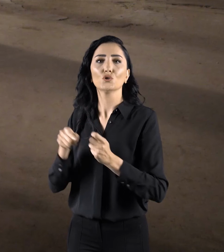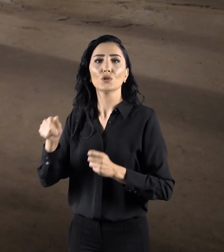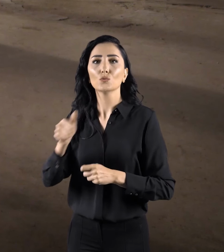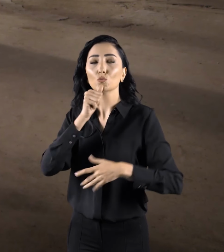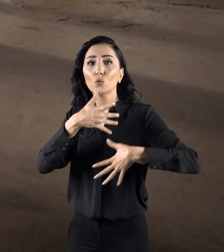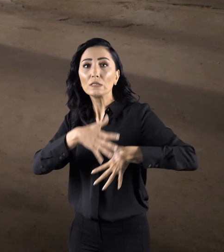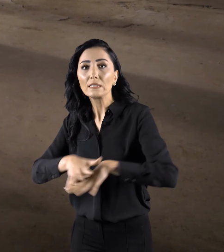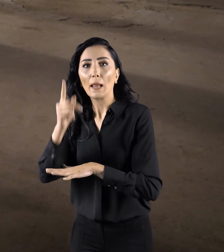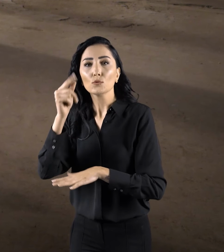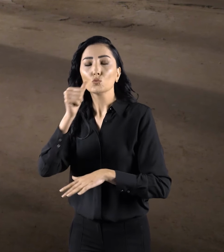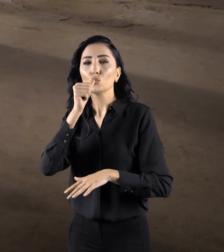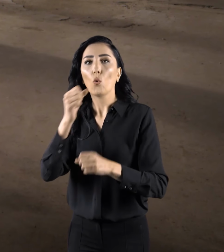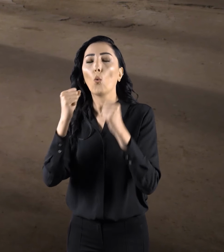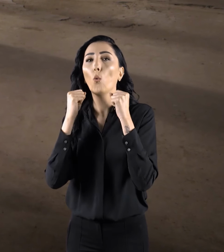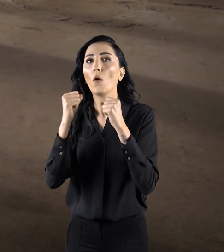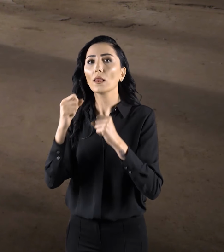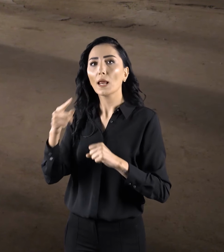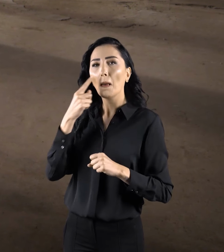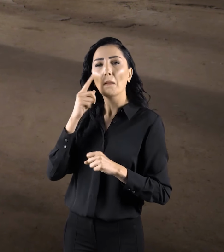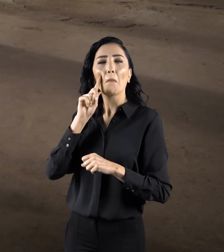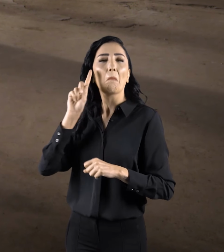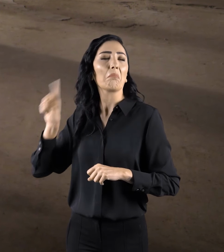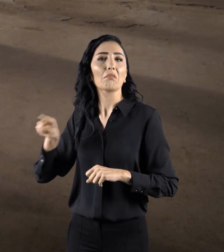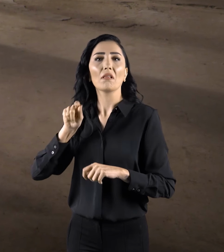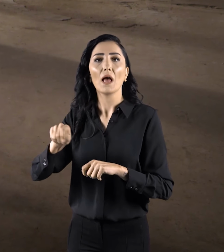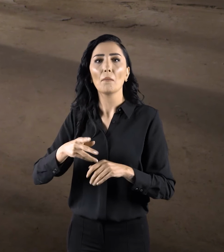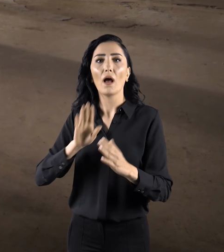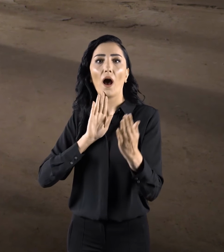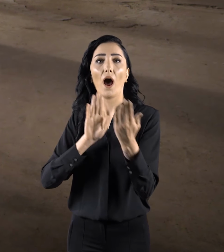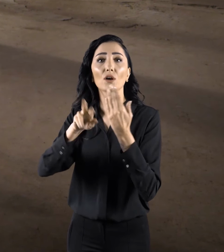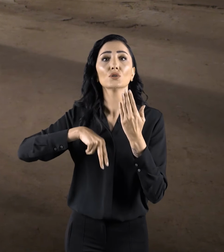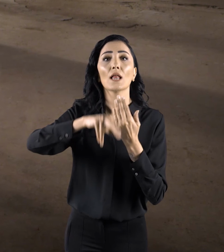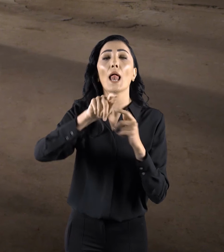Sel sırasında suyun kuvvetini göz ardı edip karşıdan karşıya geçmeye çalışmayalım.